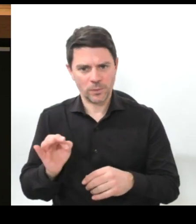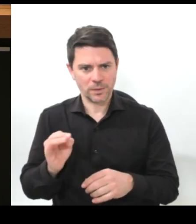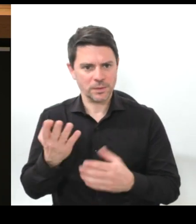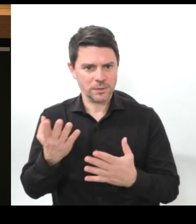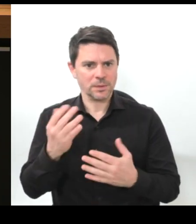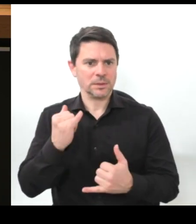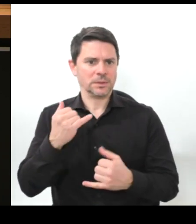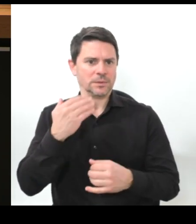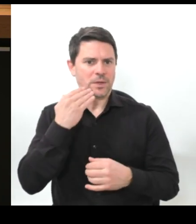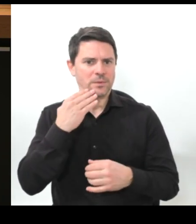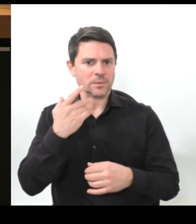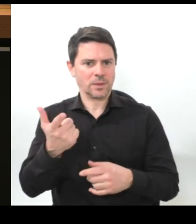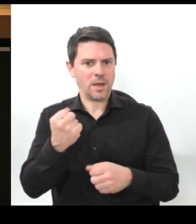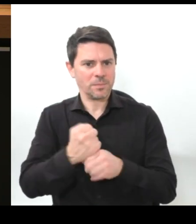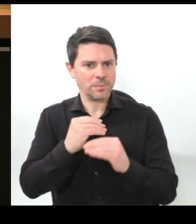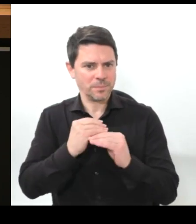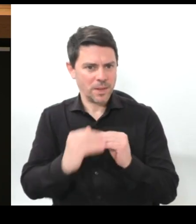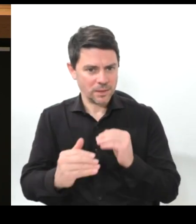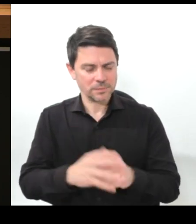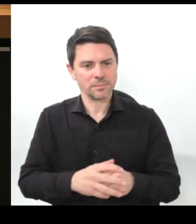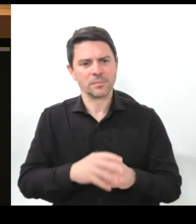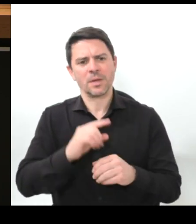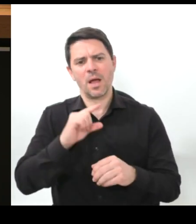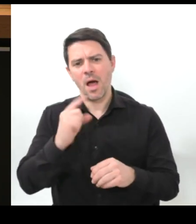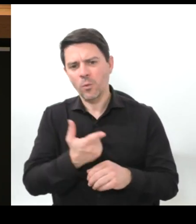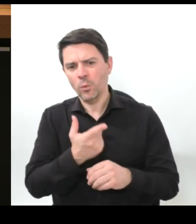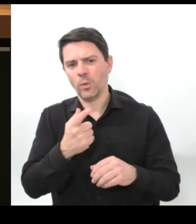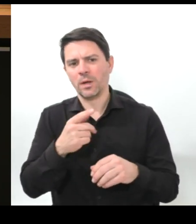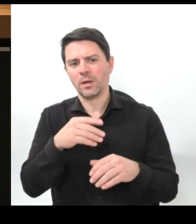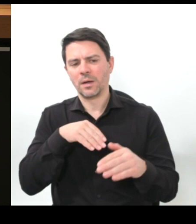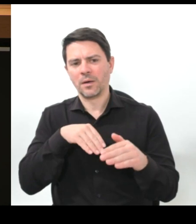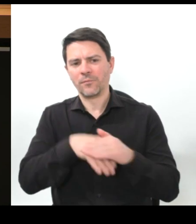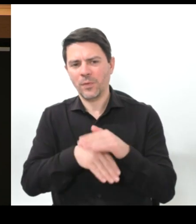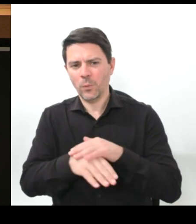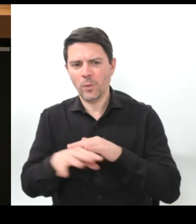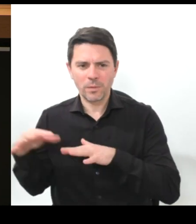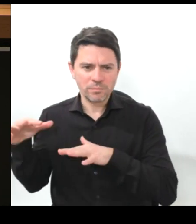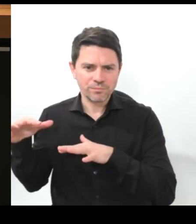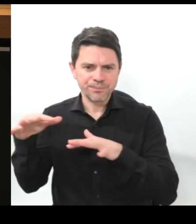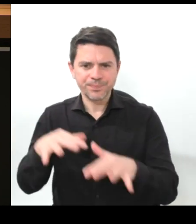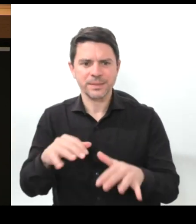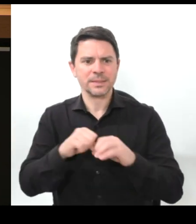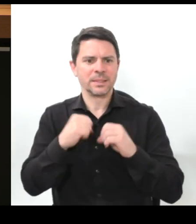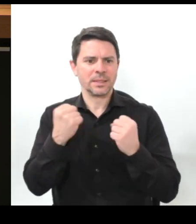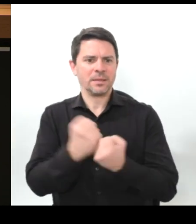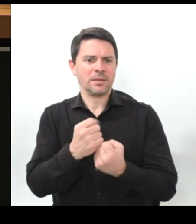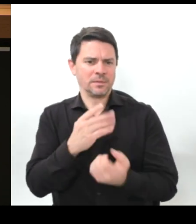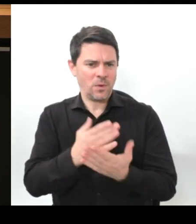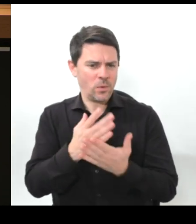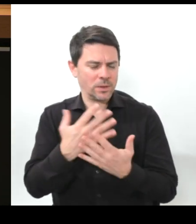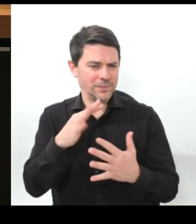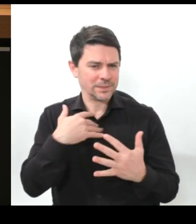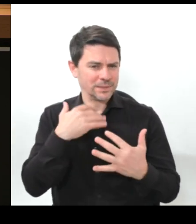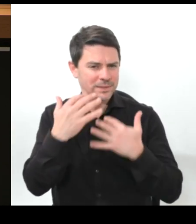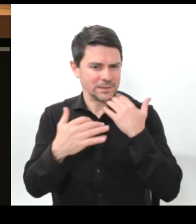neue lange Wege zwischen Berlin und Brandenburg produzie. Wenn wir über Klimapolitik nachdenken, müssen über den Tellerrand schauen.